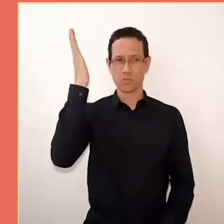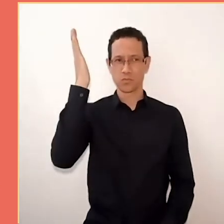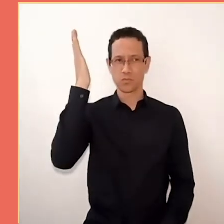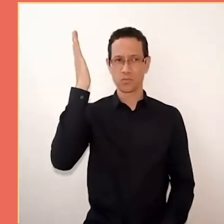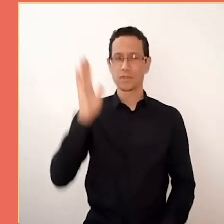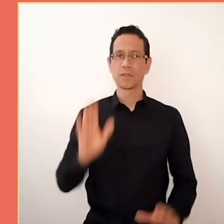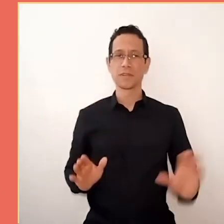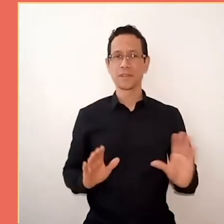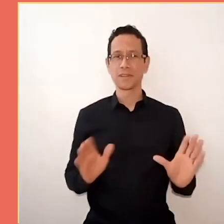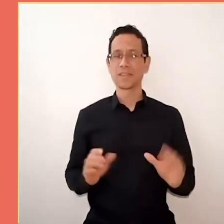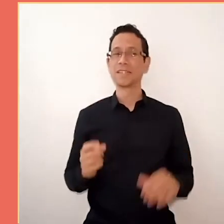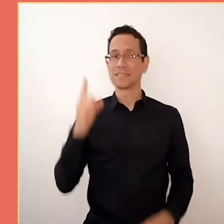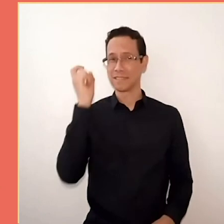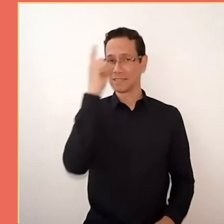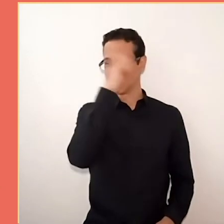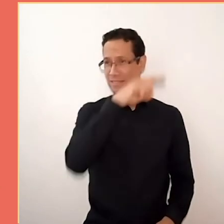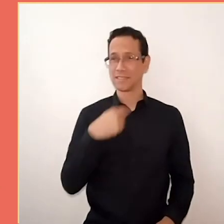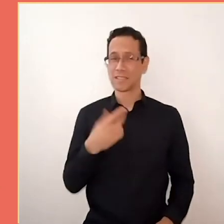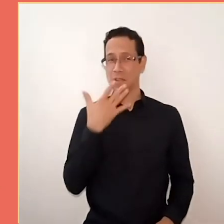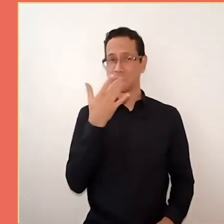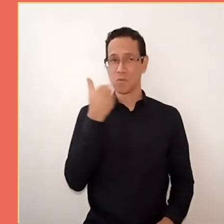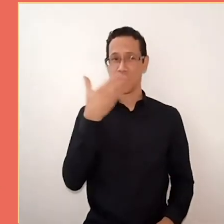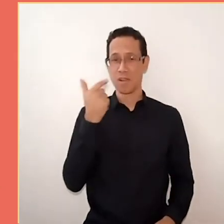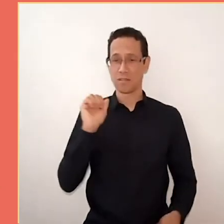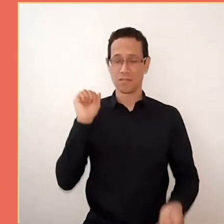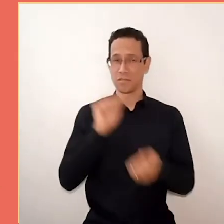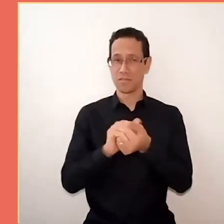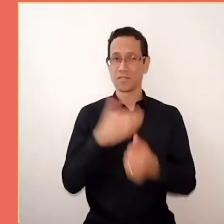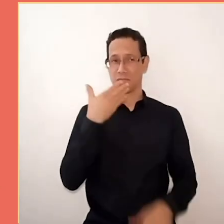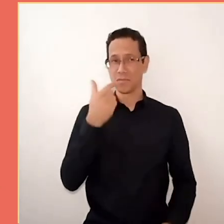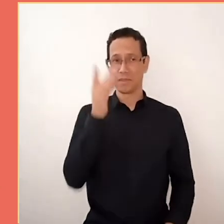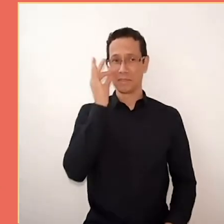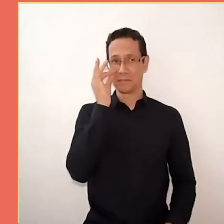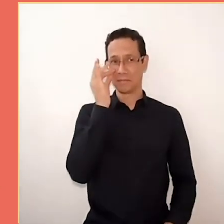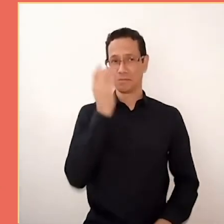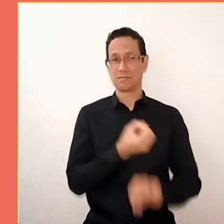eu prefiro fazer eventos presenciais porque isso dá muito trabalho, para que saia tudo bem.